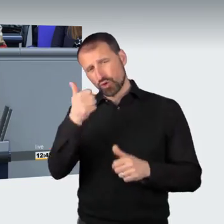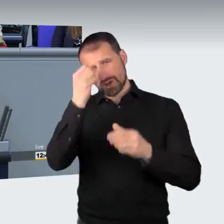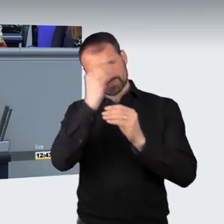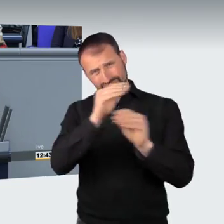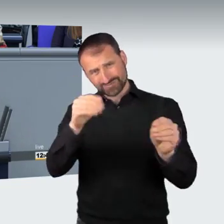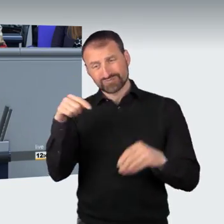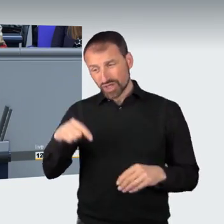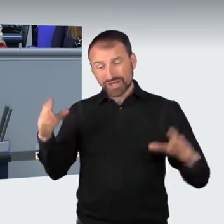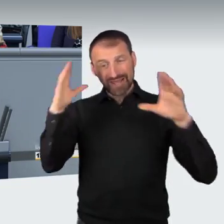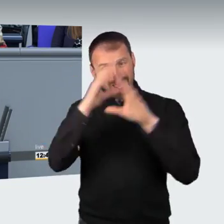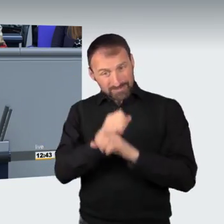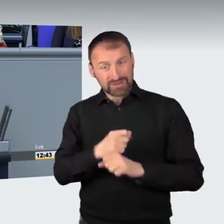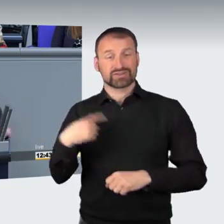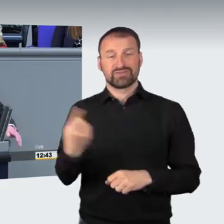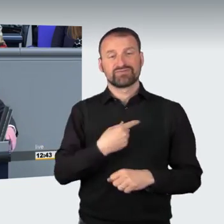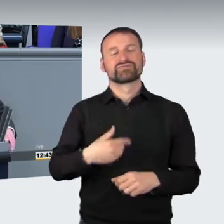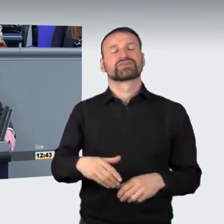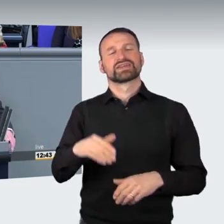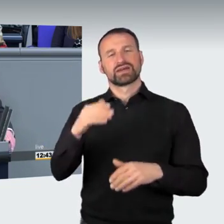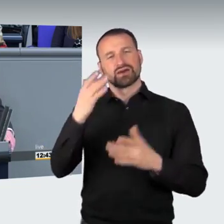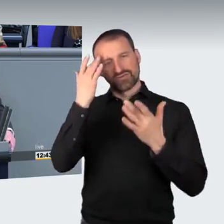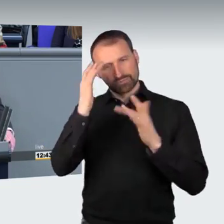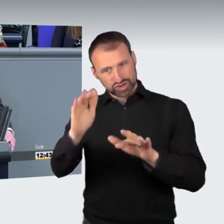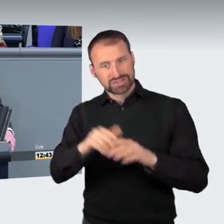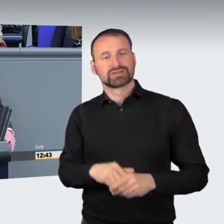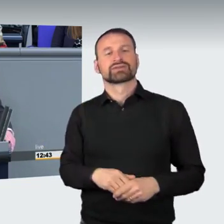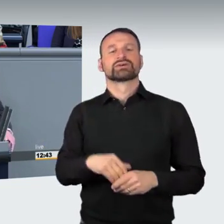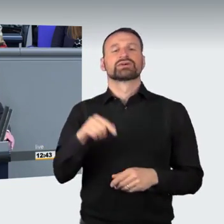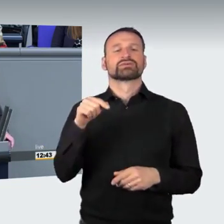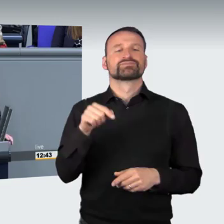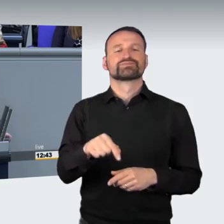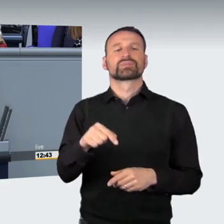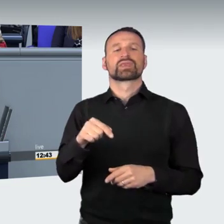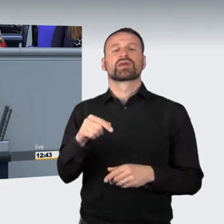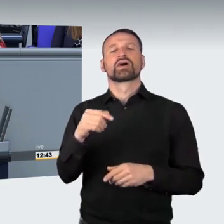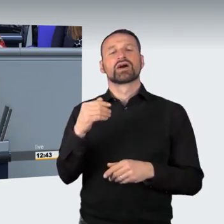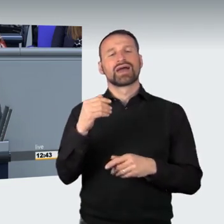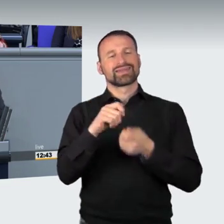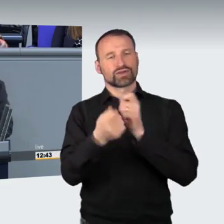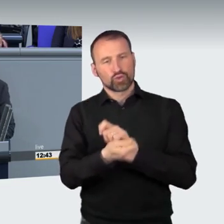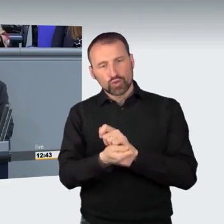die Änderung der Bauplanungsrechtsnovelle. Wir schaffen damit einen neuen